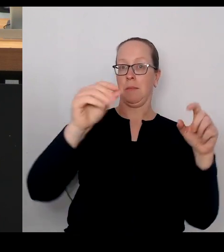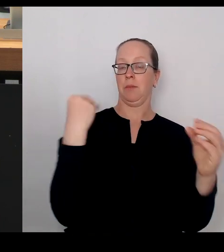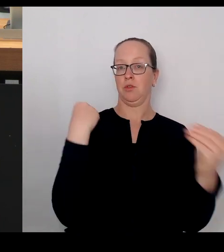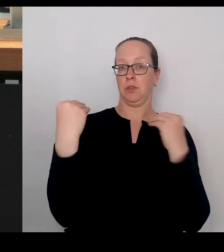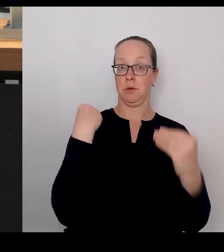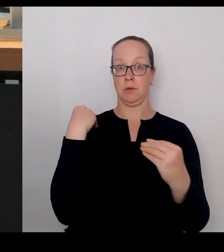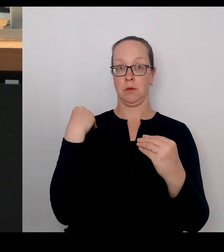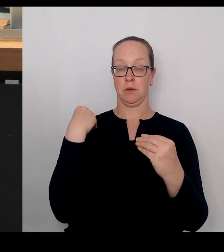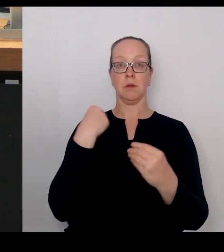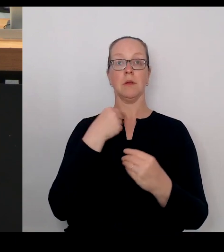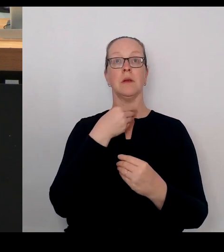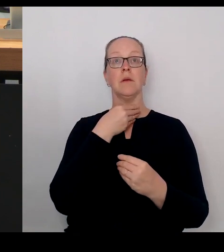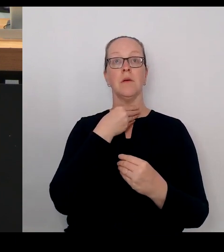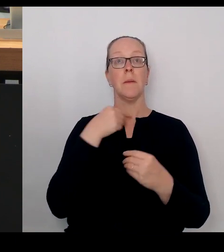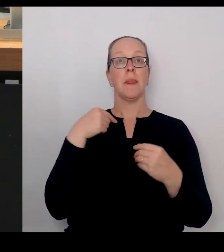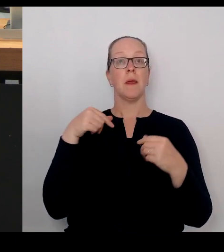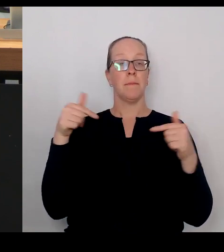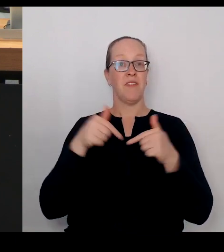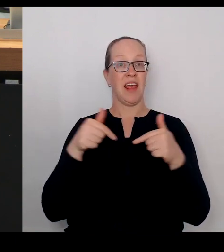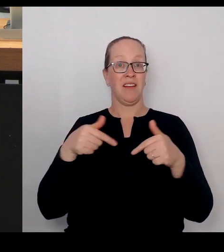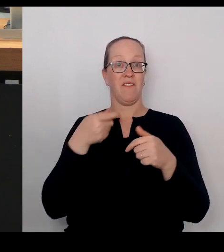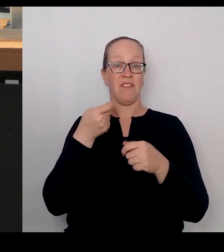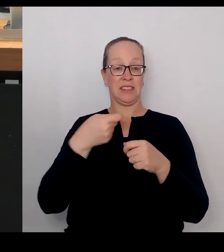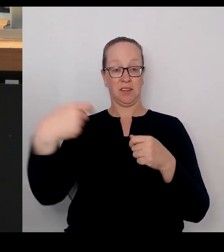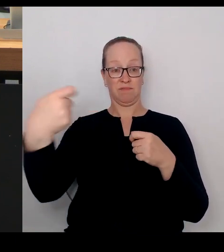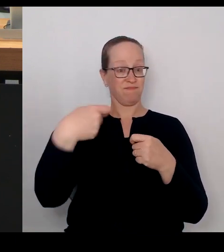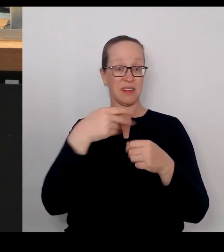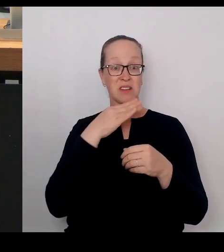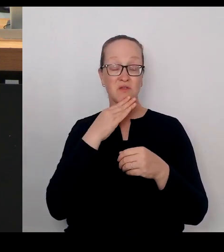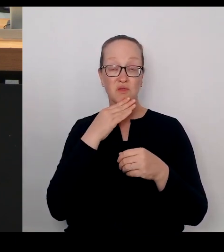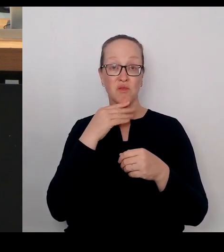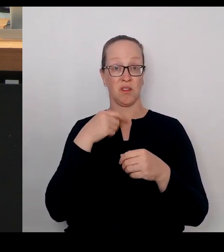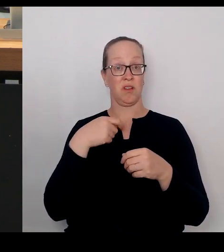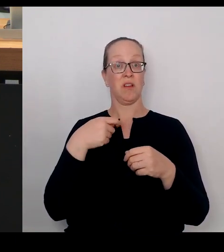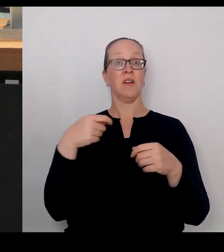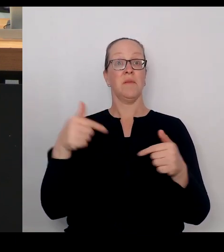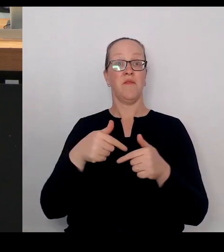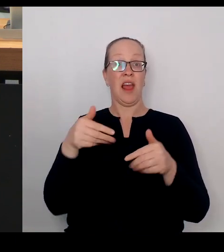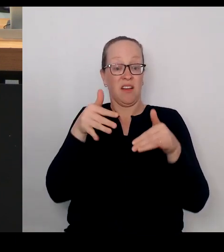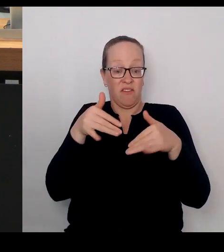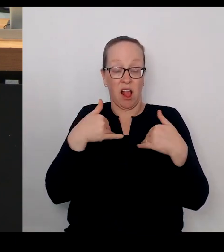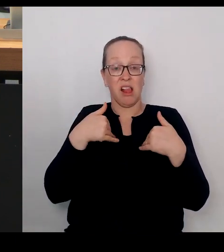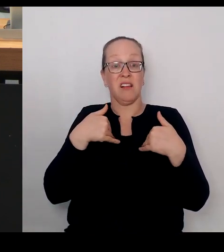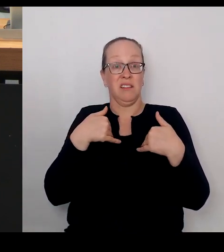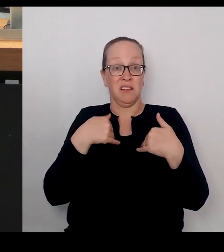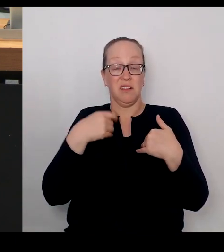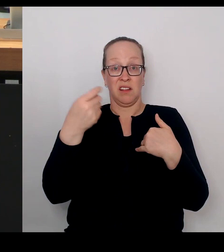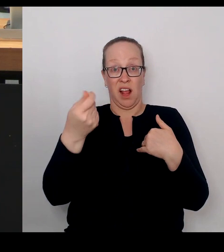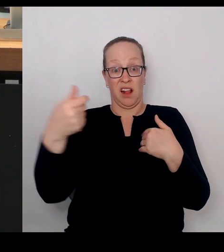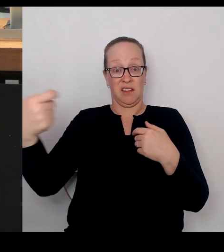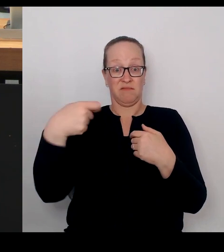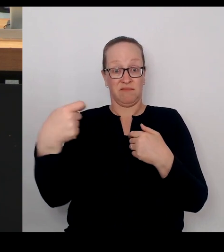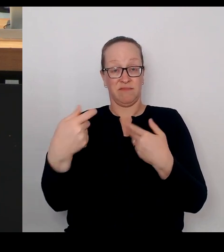Diese Menschen sehen sich mit der Bedrohung der Pflegearmut konfrontiert, was dazu führt, dass sie nicht in der Lage sind